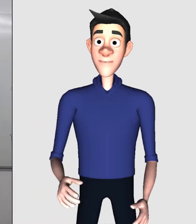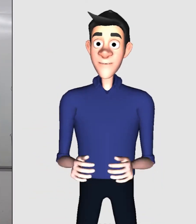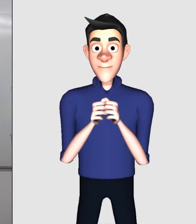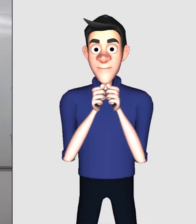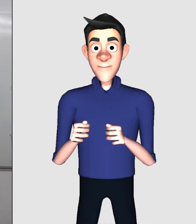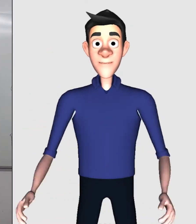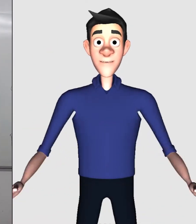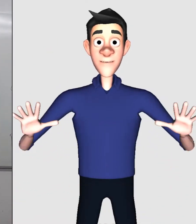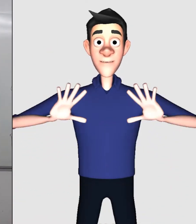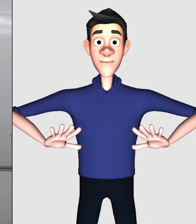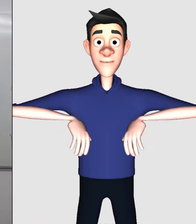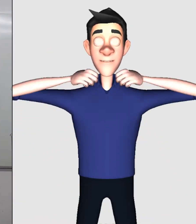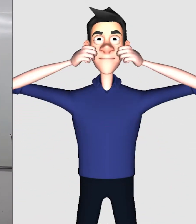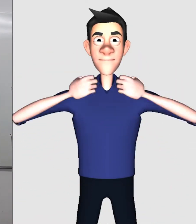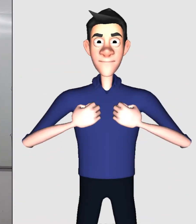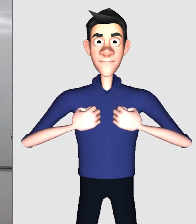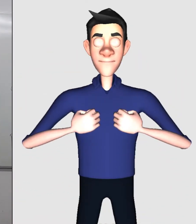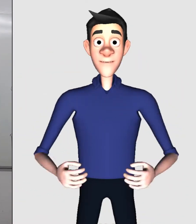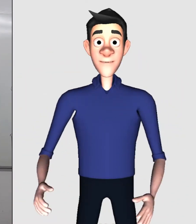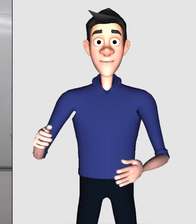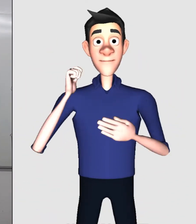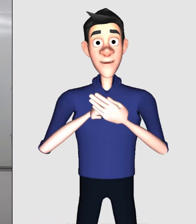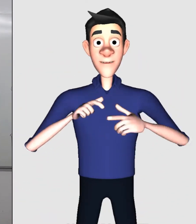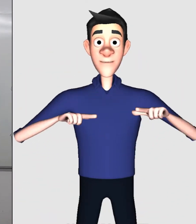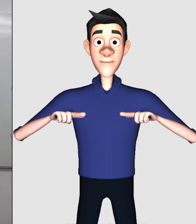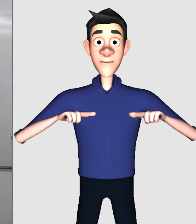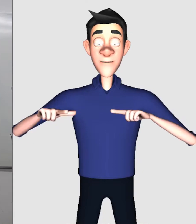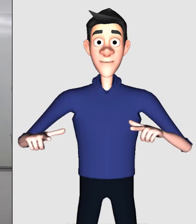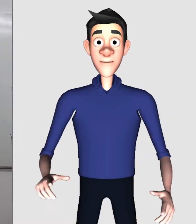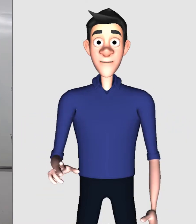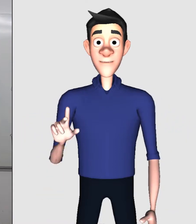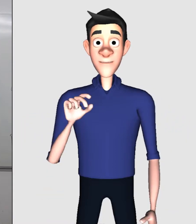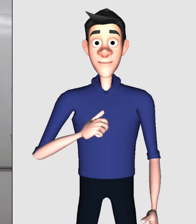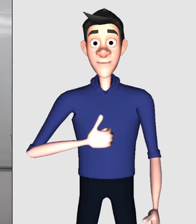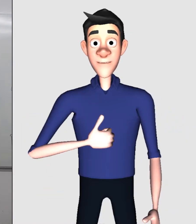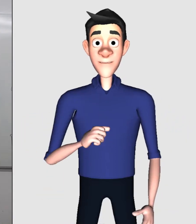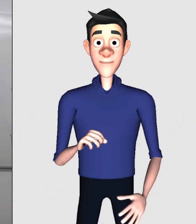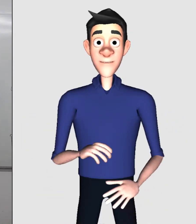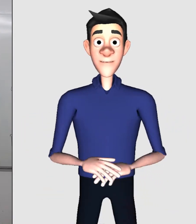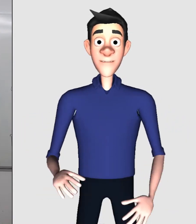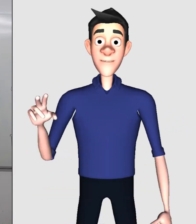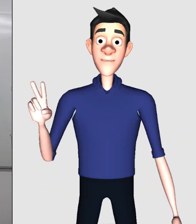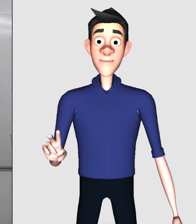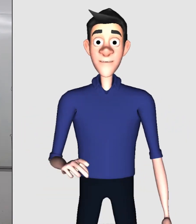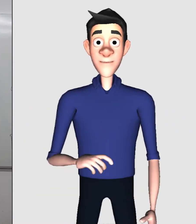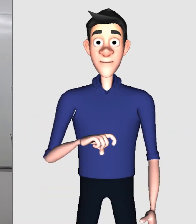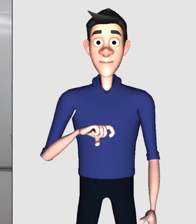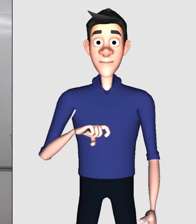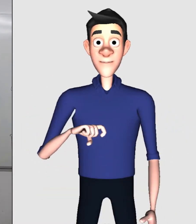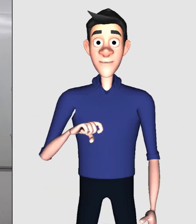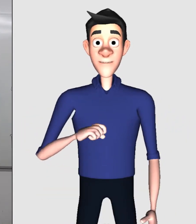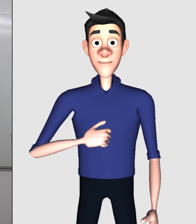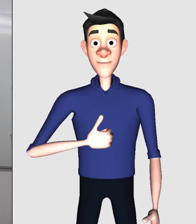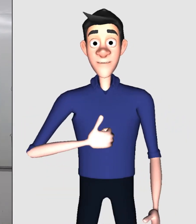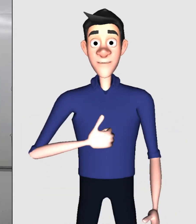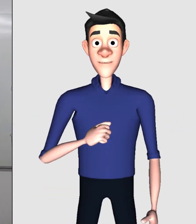Devido ao equilíbrio cada força T deve ser igual mg